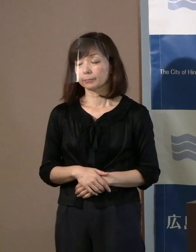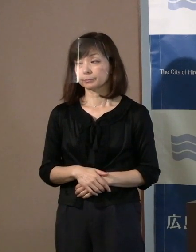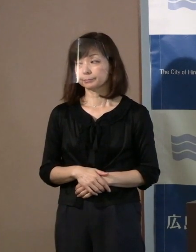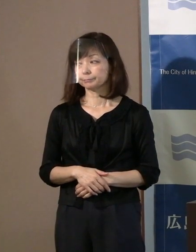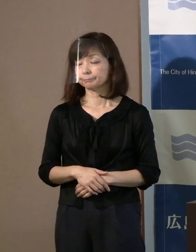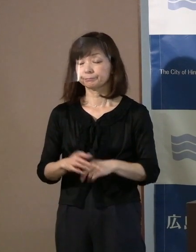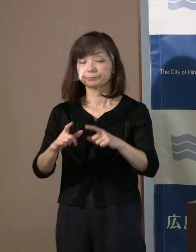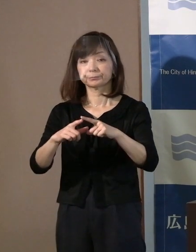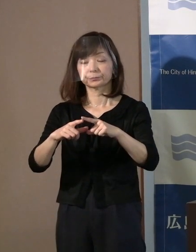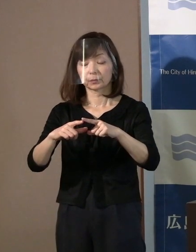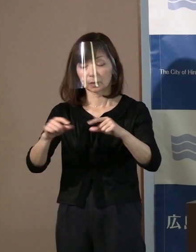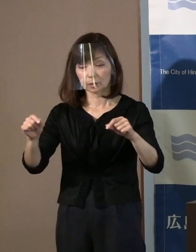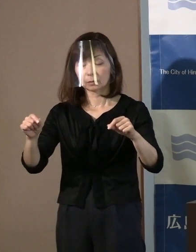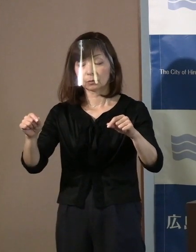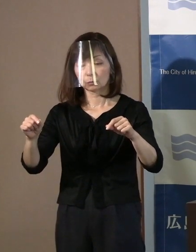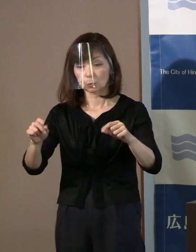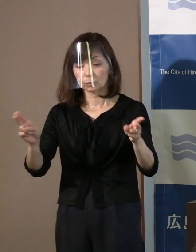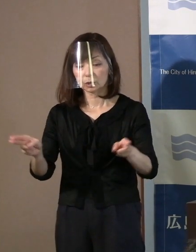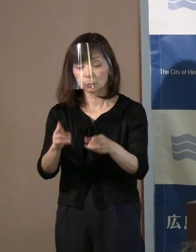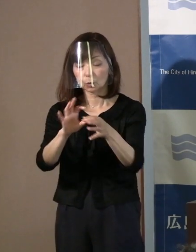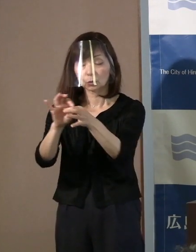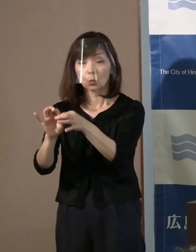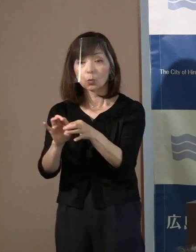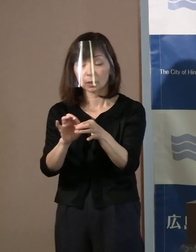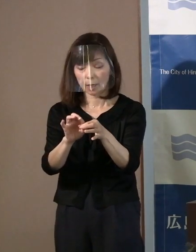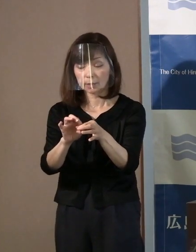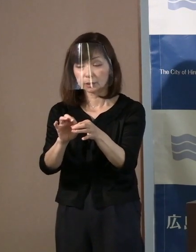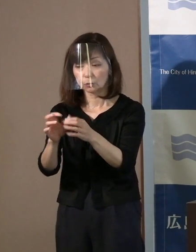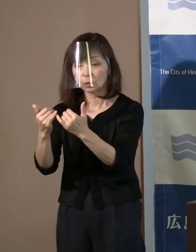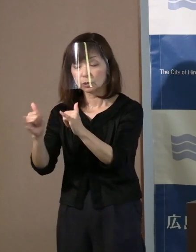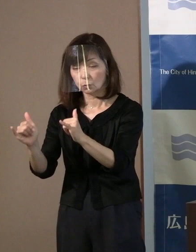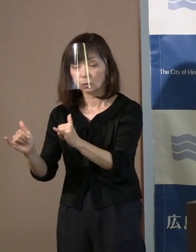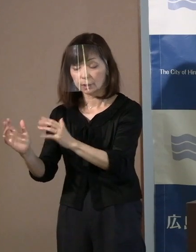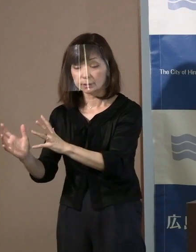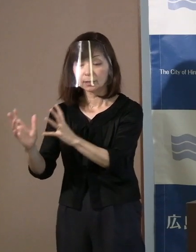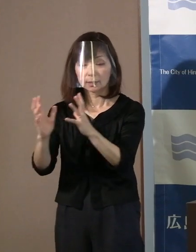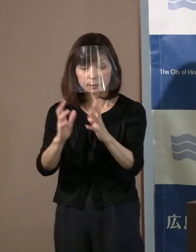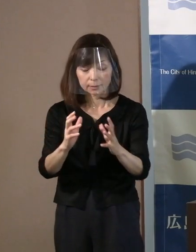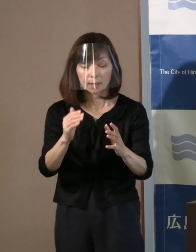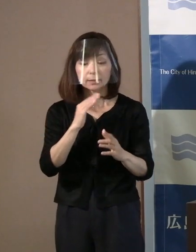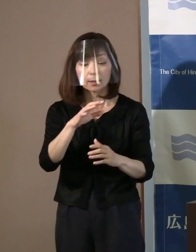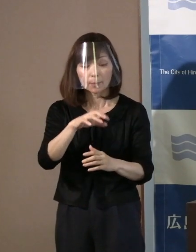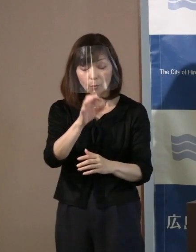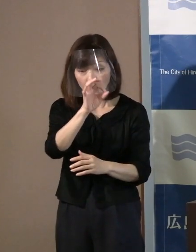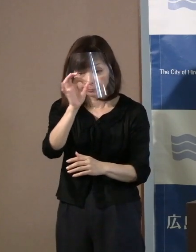(市職員)日本考古学協会の方が現場を 視察に来られたということは把握しています｡ そのことについて､